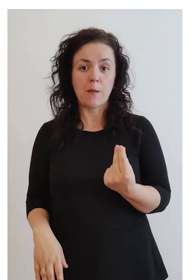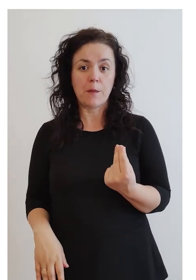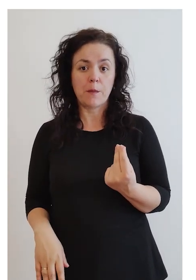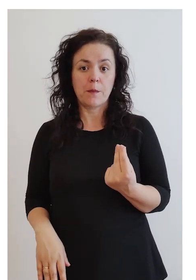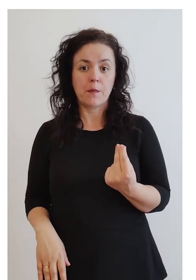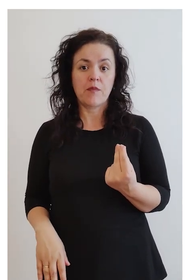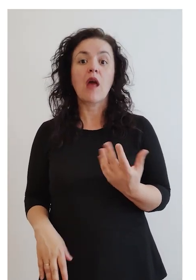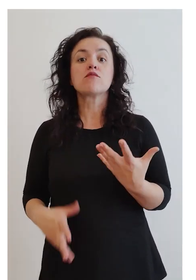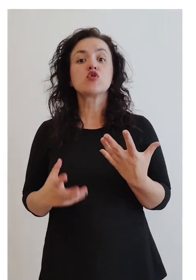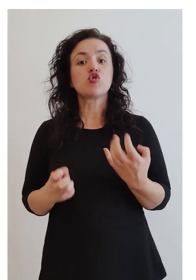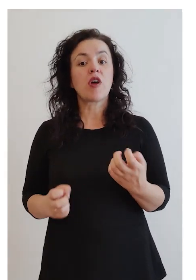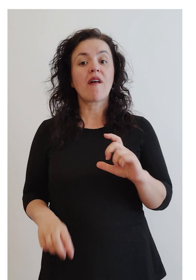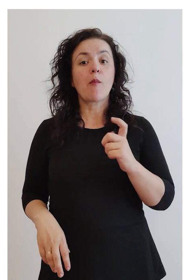Pentru a reduce riscurile